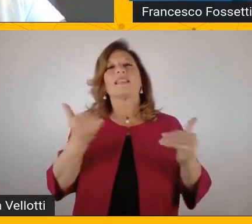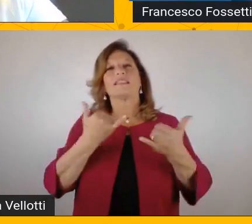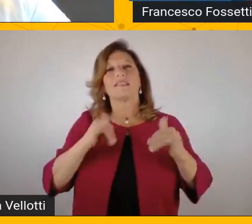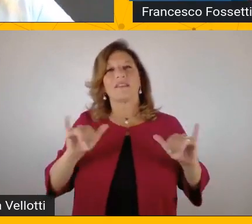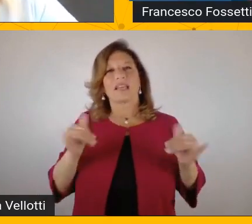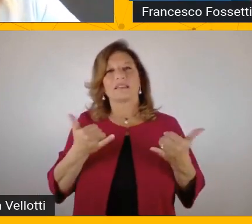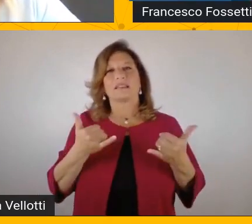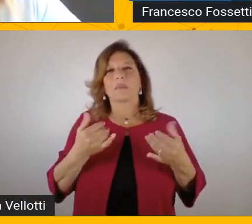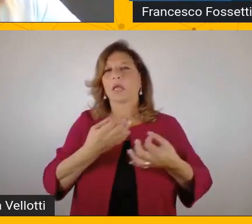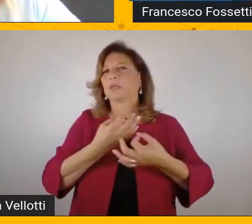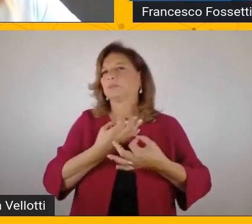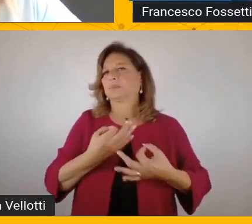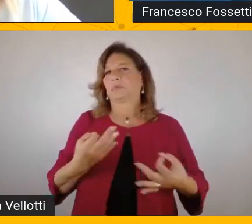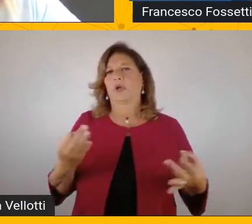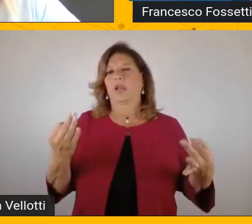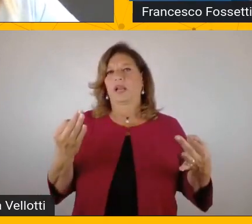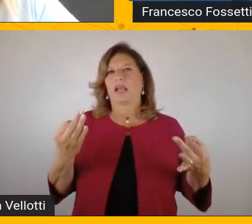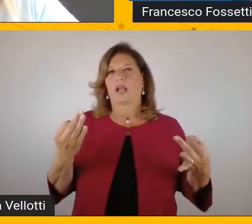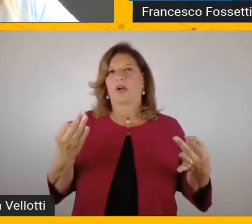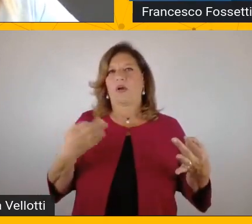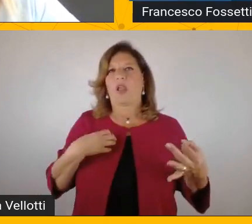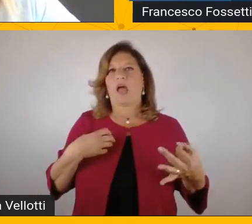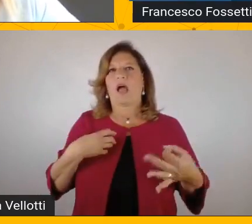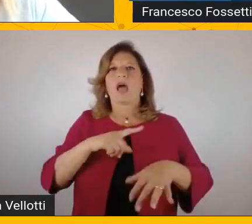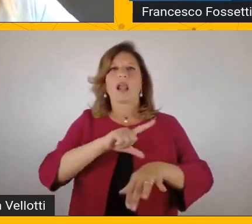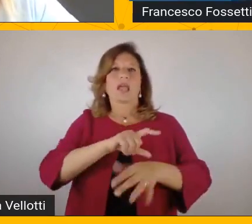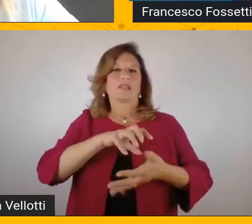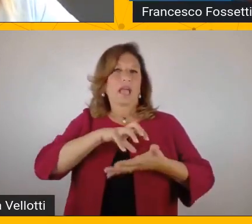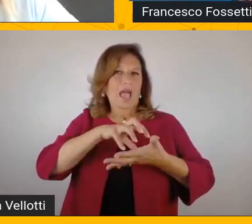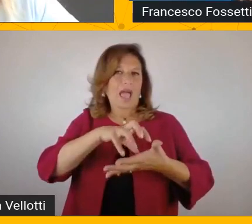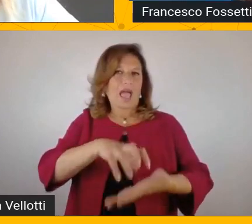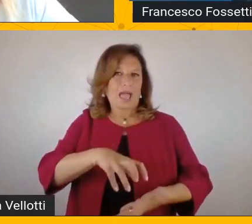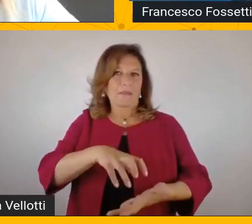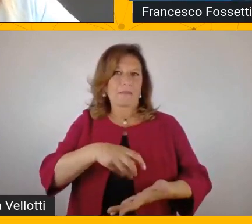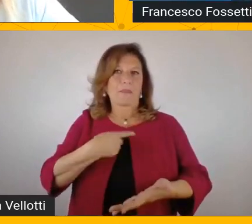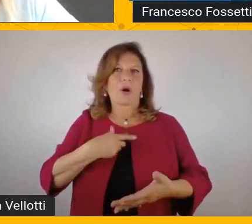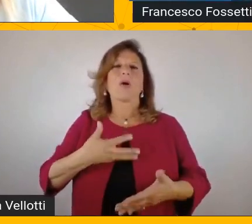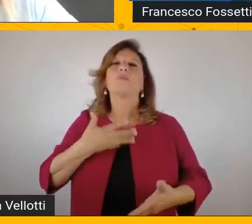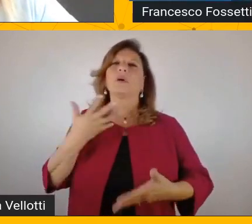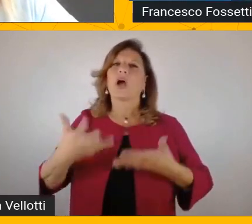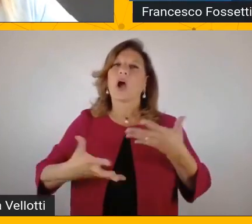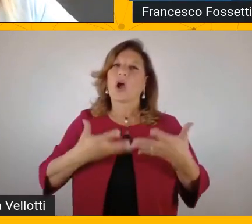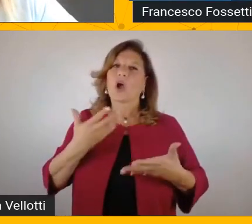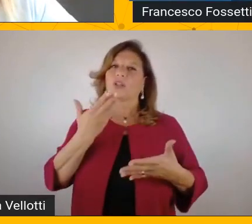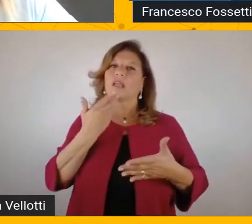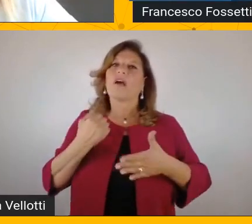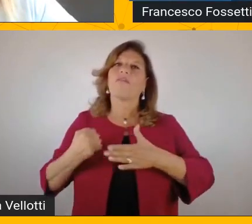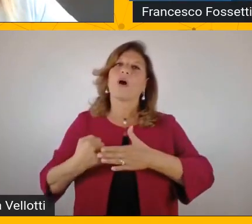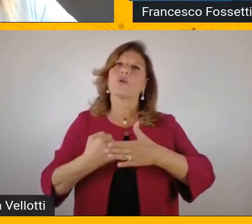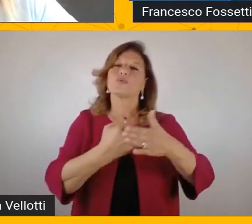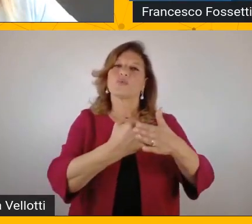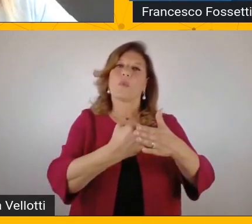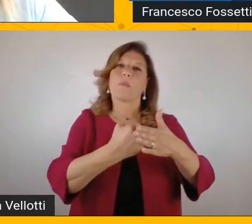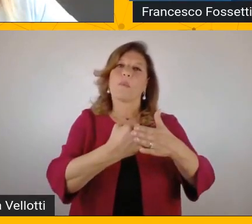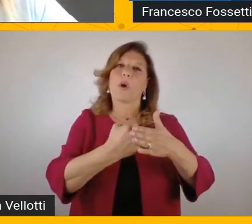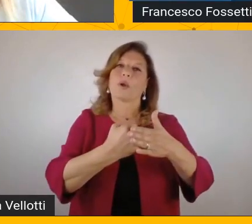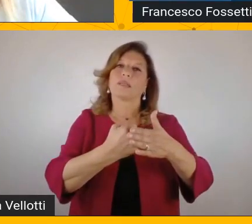divertimento su base regolare io investo tanto tempo, mi fa